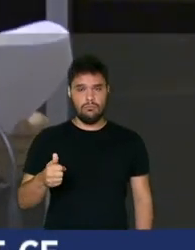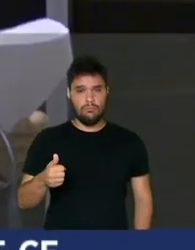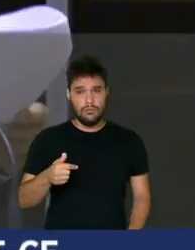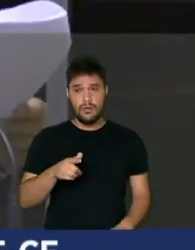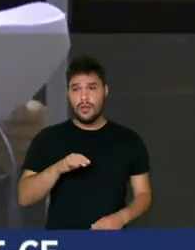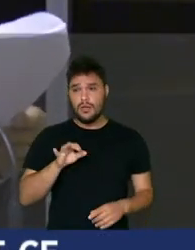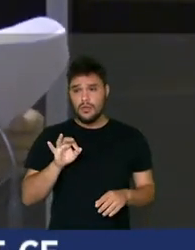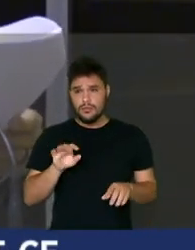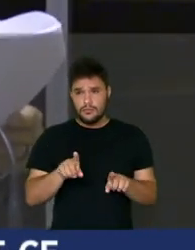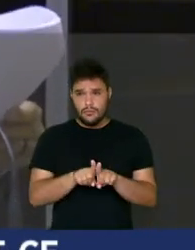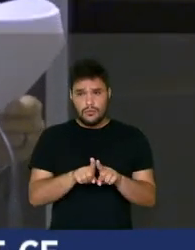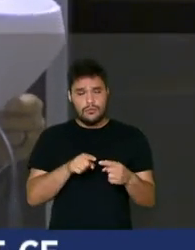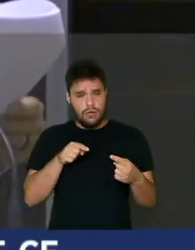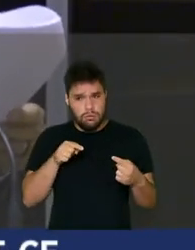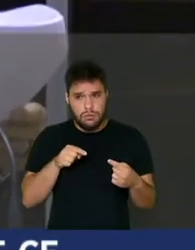COMPLEMENTAR NÚMERO 73, DE 2021, E PELA COMPATIBILIDADE E